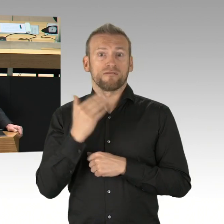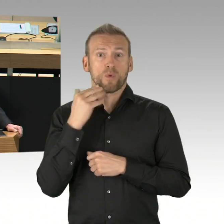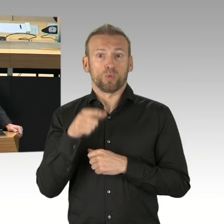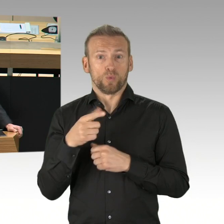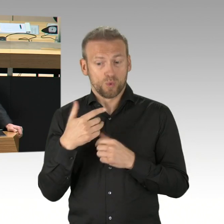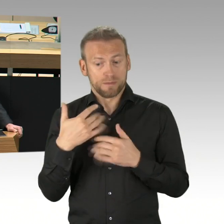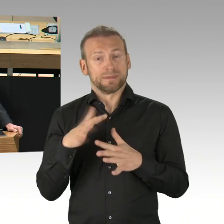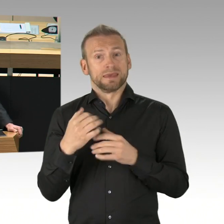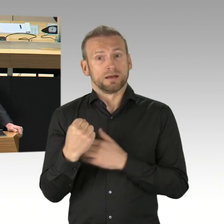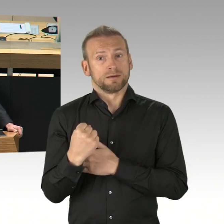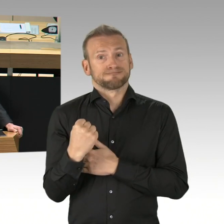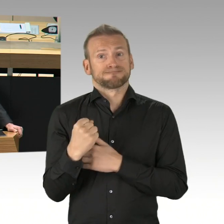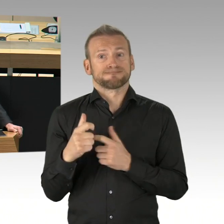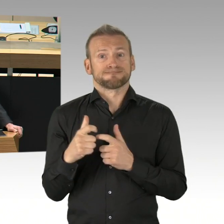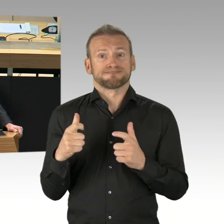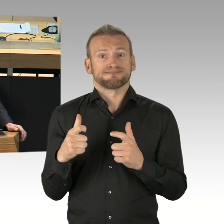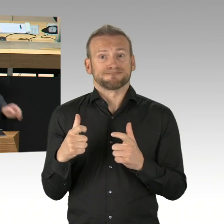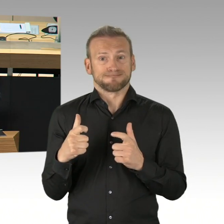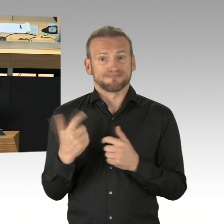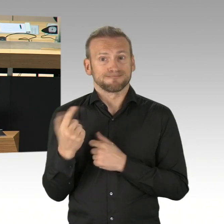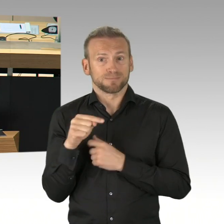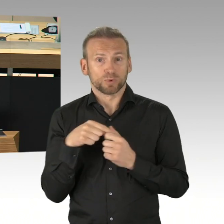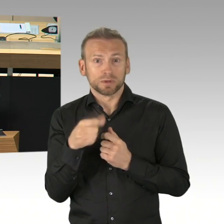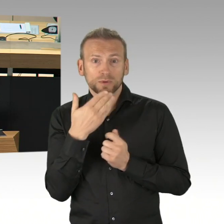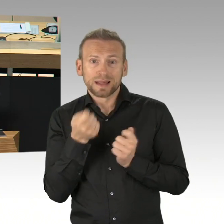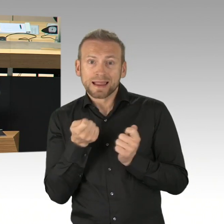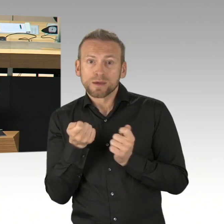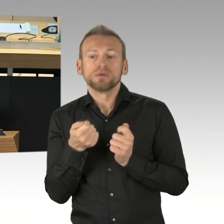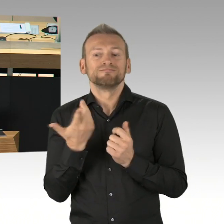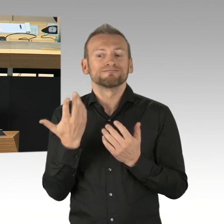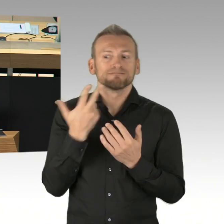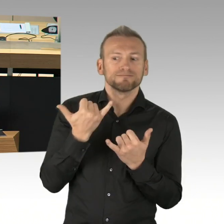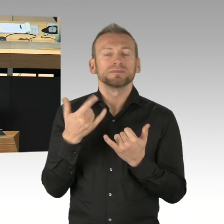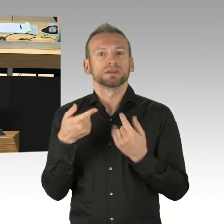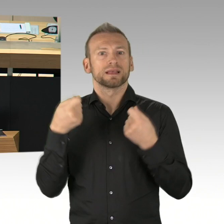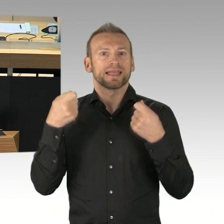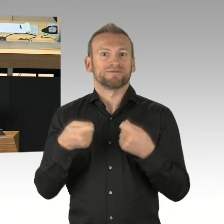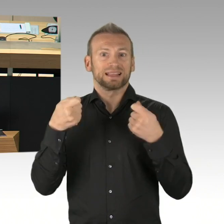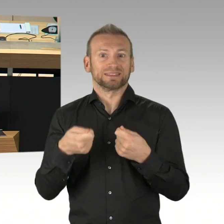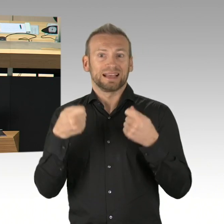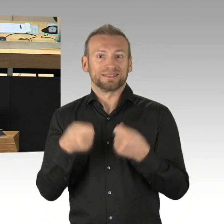die müssen genutzt werden. Ja, es geht darum, dass kein Mietraum vernichtet wird durch die Umwandlung in Eigentumswohnungen.